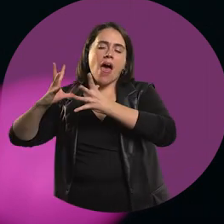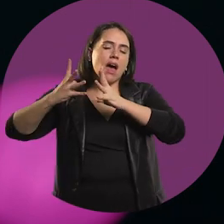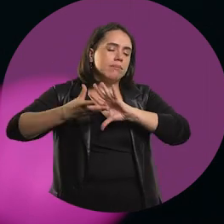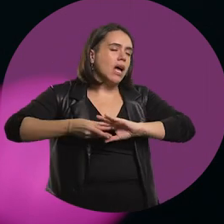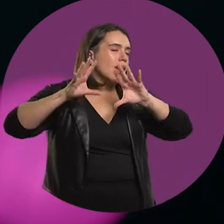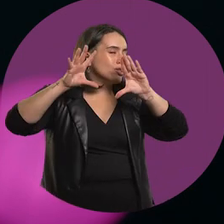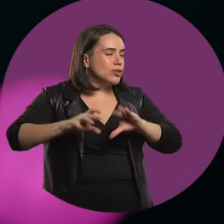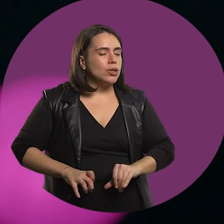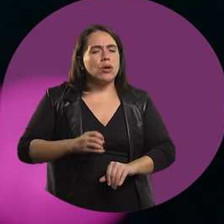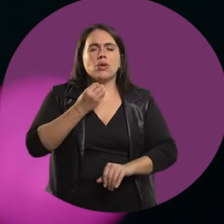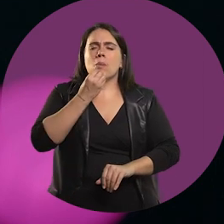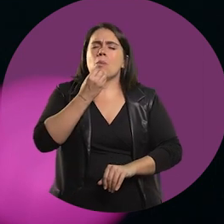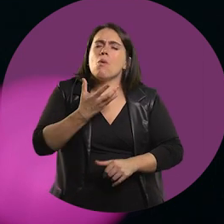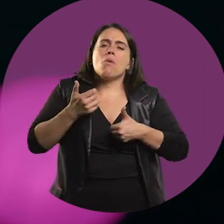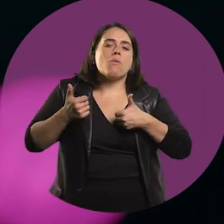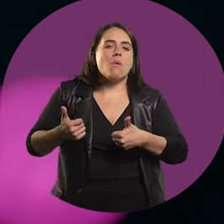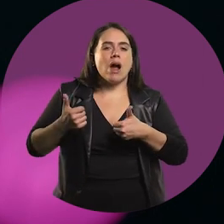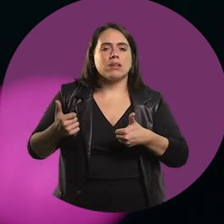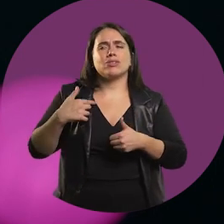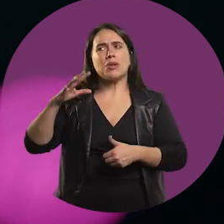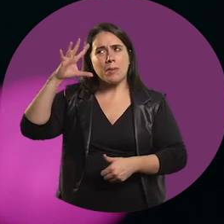Realmente tengo un muy buen recuerdo de ellas.